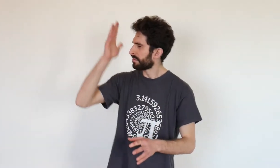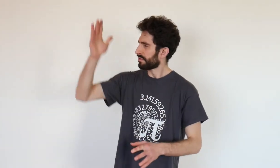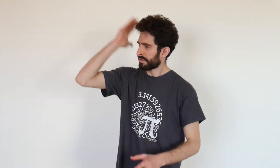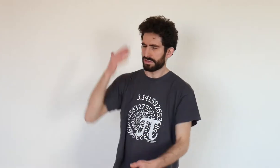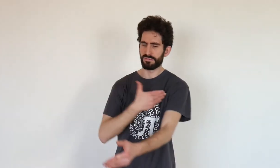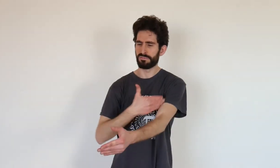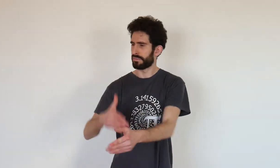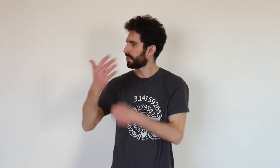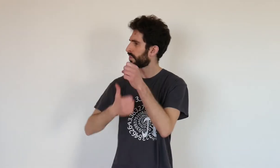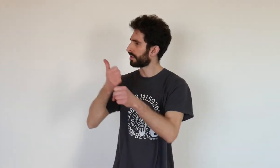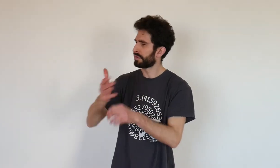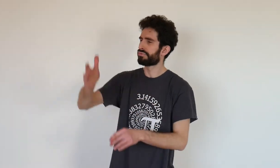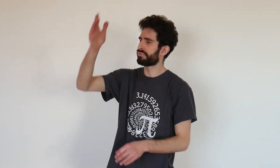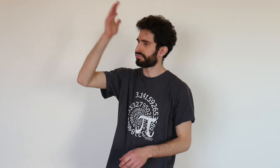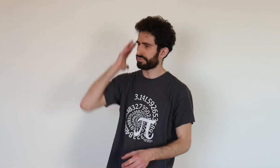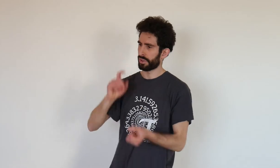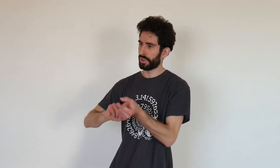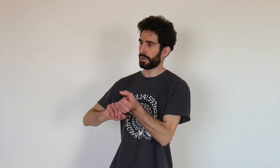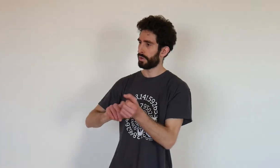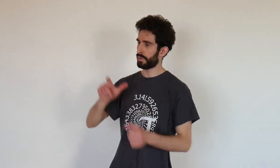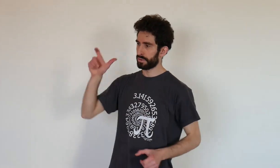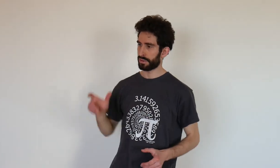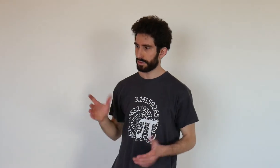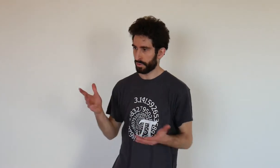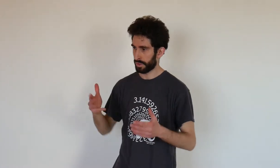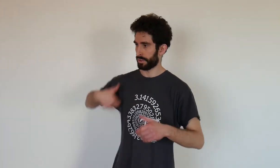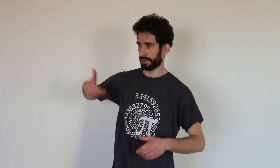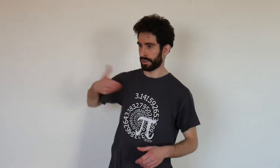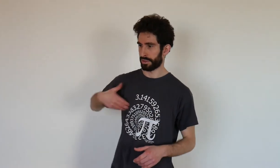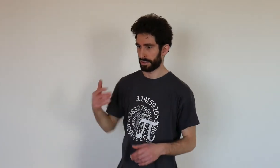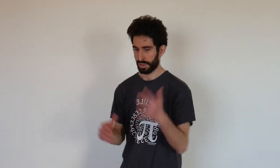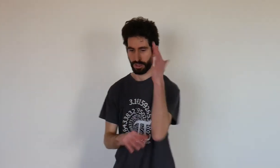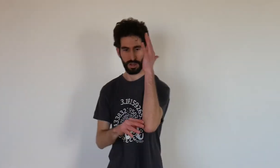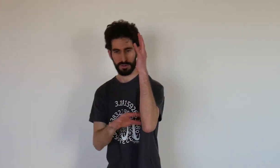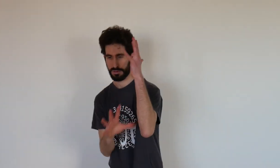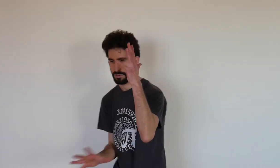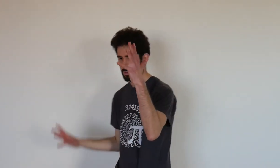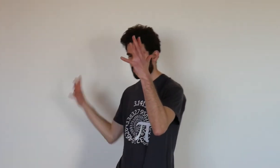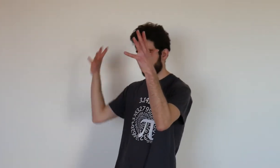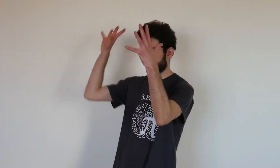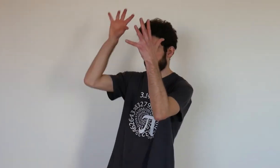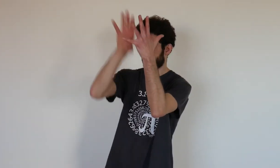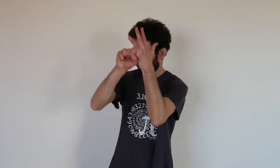Il y a des millions d'année, nos ancêtres grimpaient aux arbres,